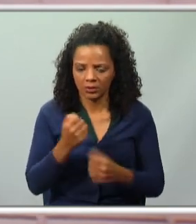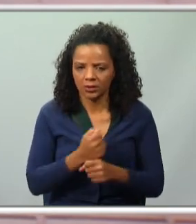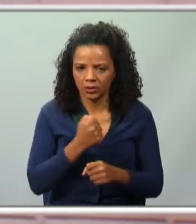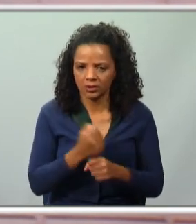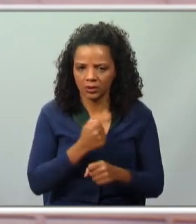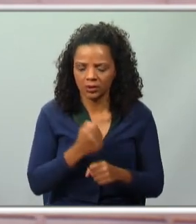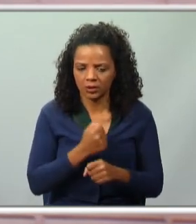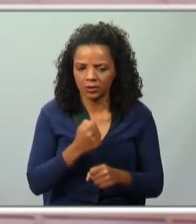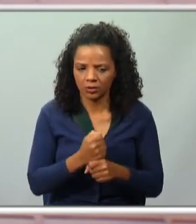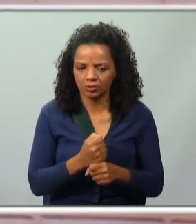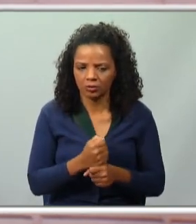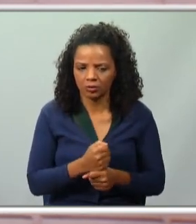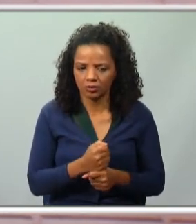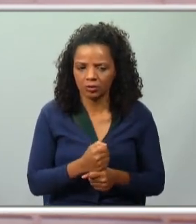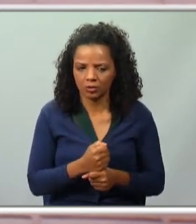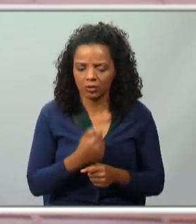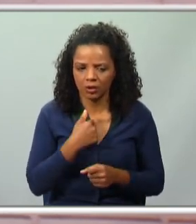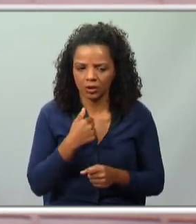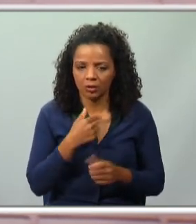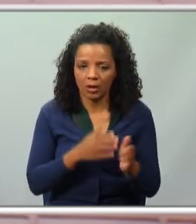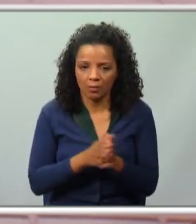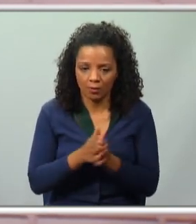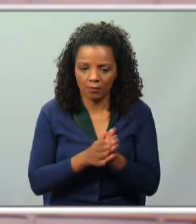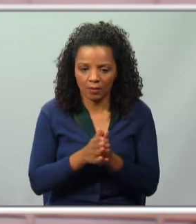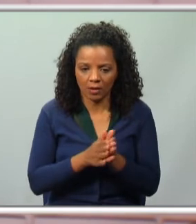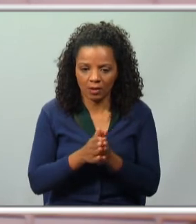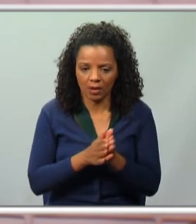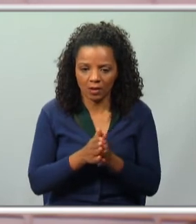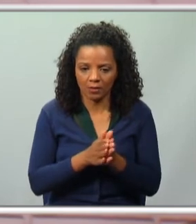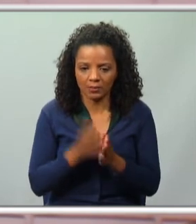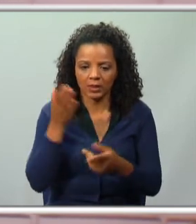exercícios de aplicação eu vou dar os aqui aproveitar e dar os outros exemplos 應用練習我會給這裡利用並給出其他例子